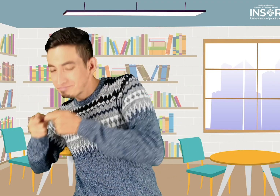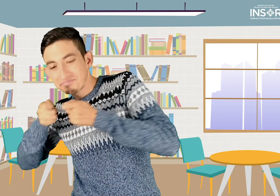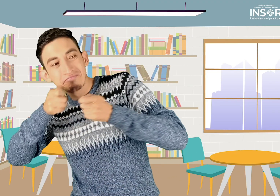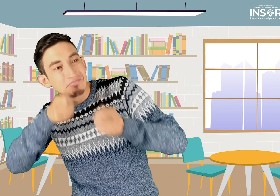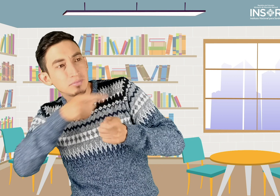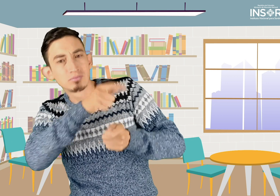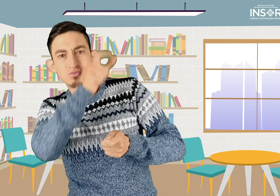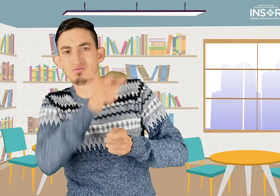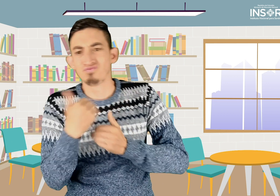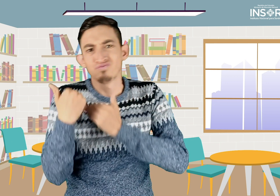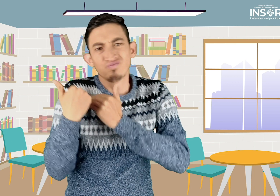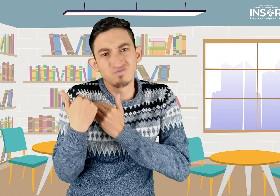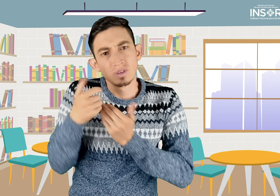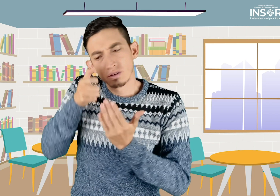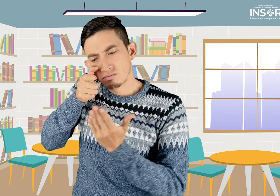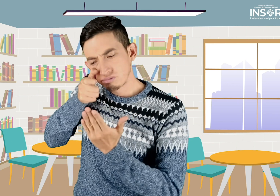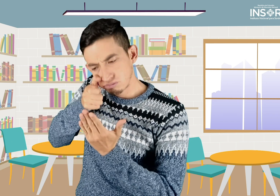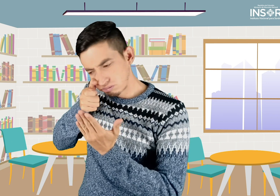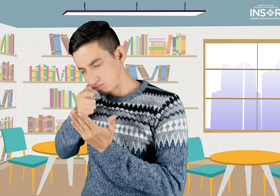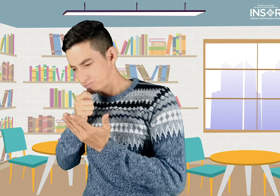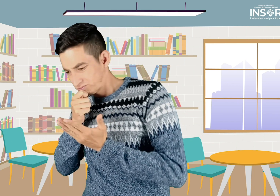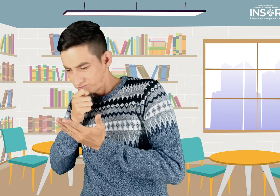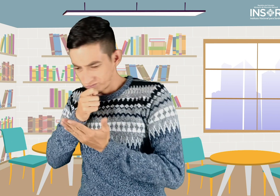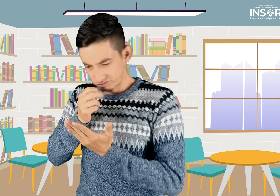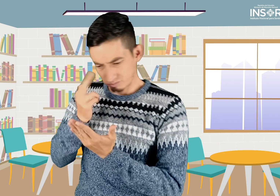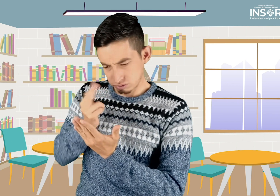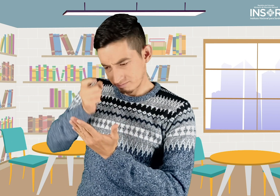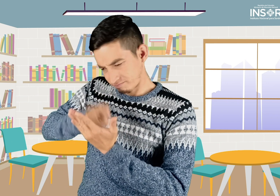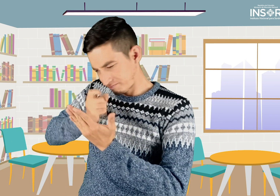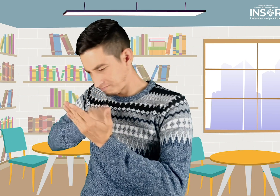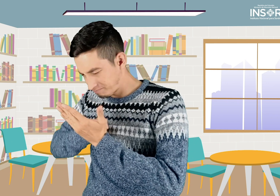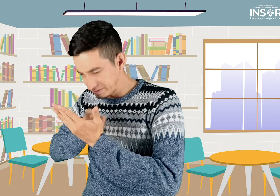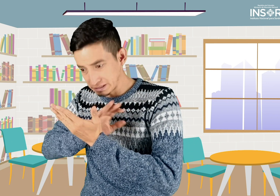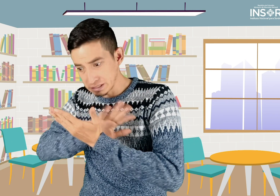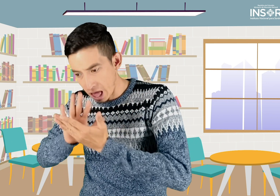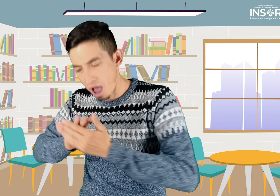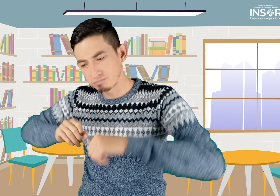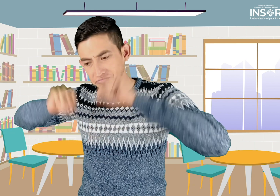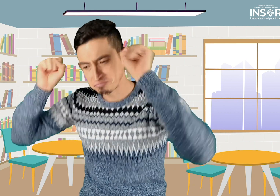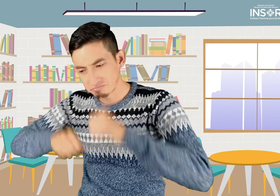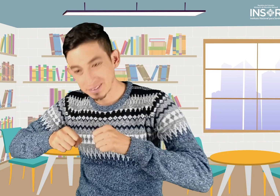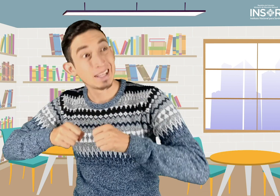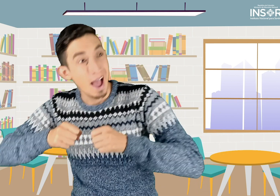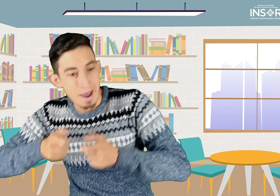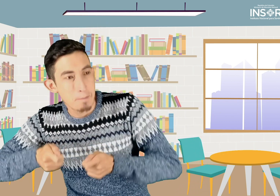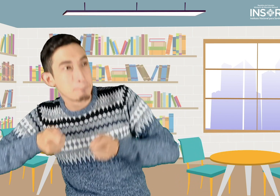luego, lo envían a la editorial para la revisión y corrección; y cuando está totalmente aprobada la obra,